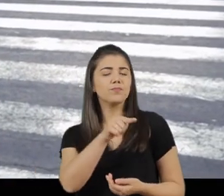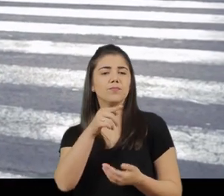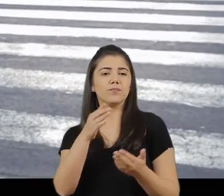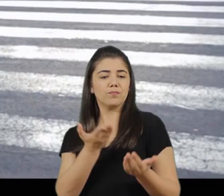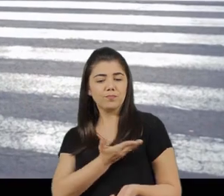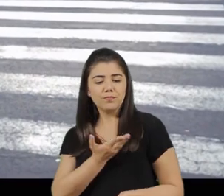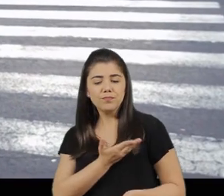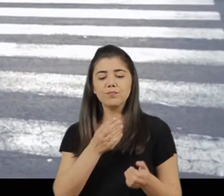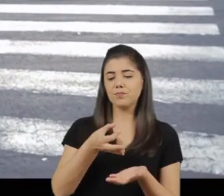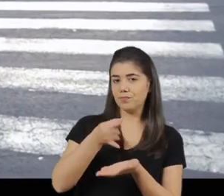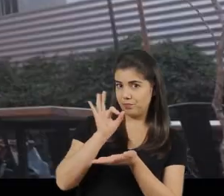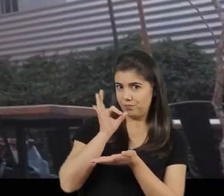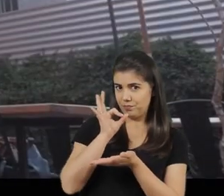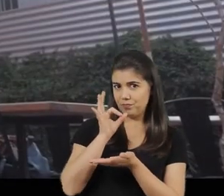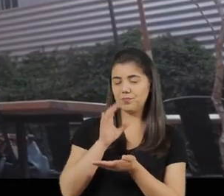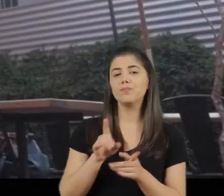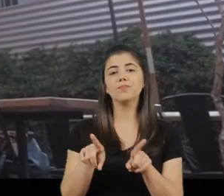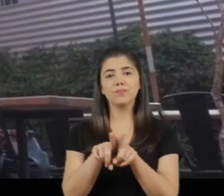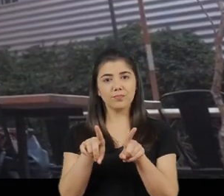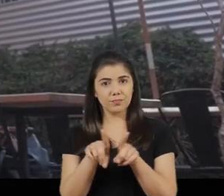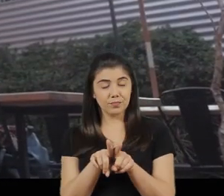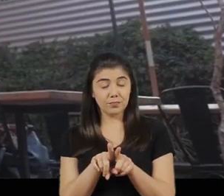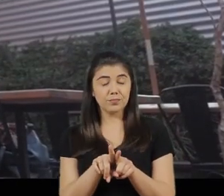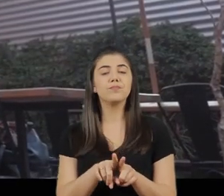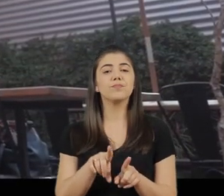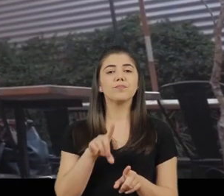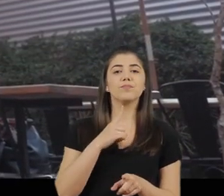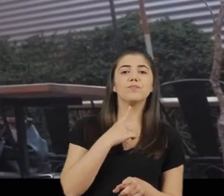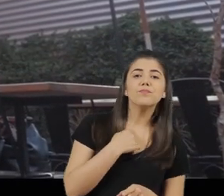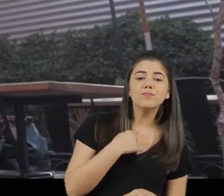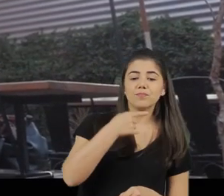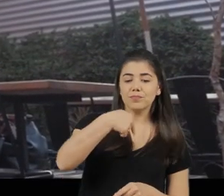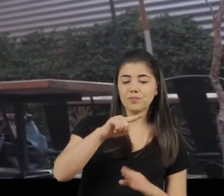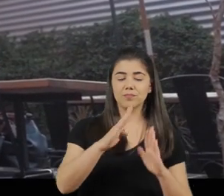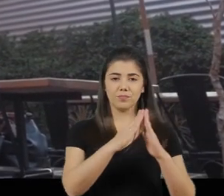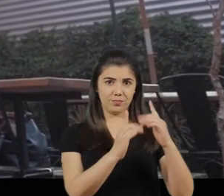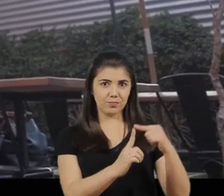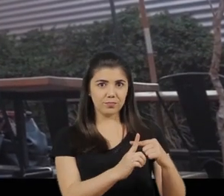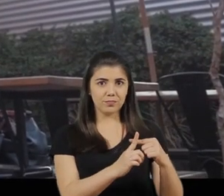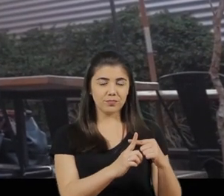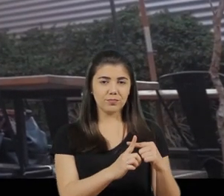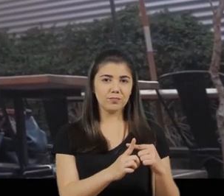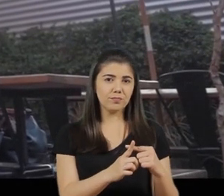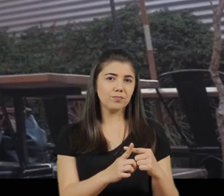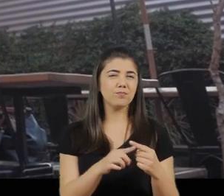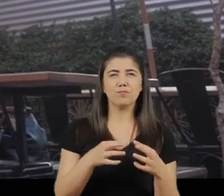Uma coisa que eu gosto bastante. E é mais ou menos isso o meu tempo de lazer. Eu também dou